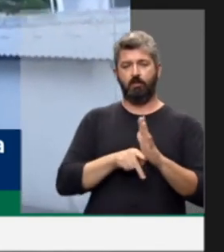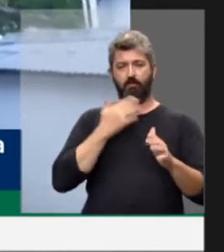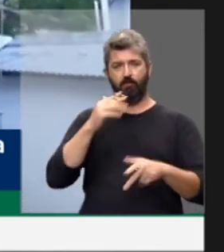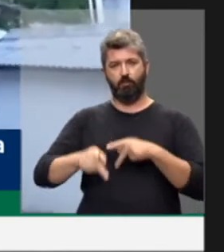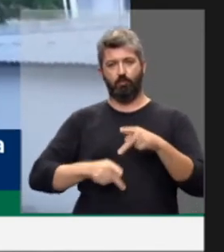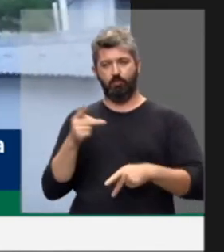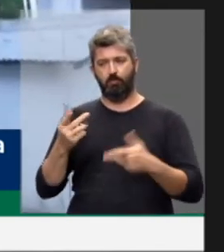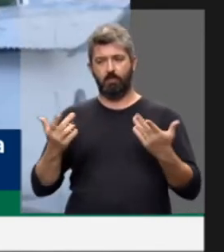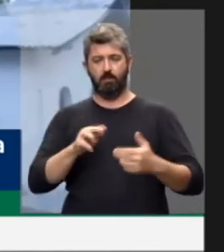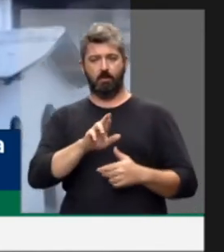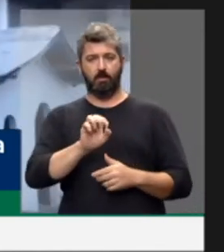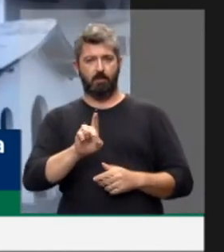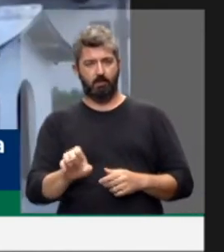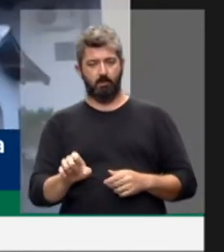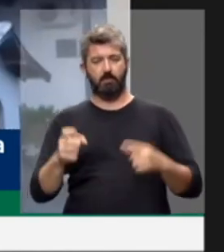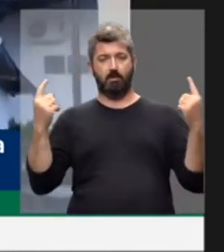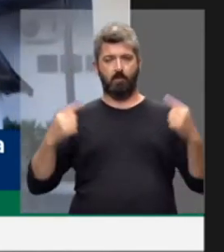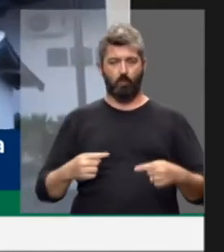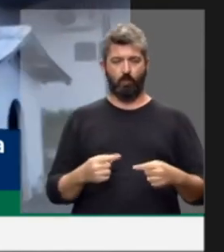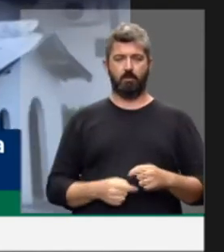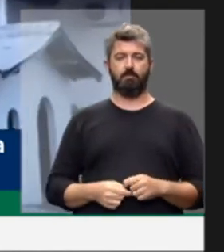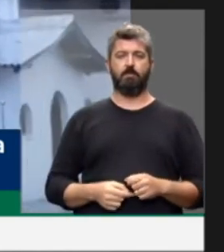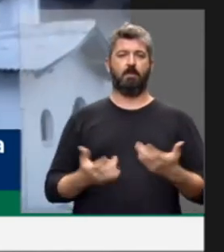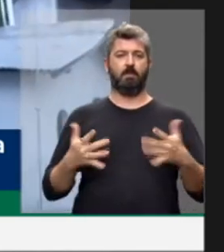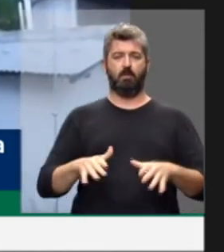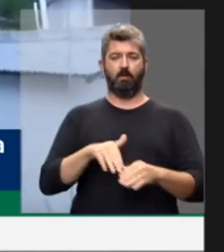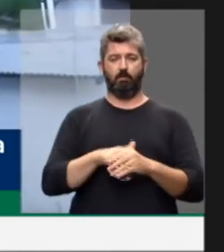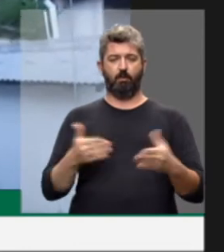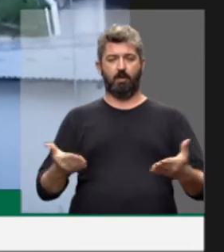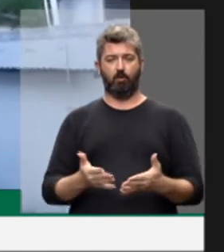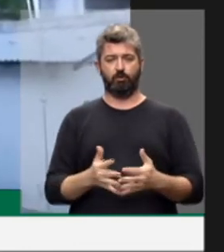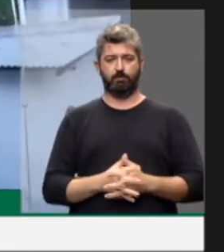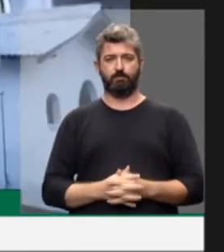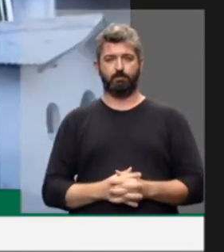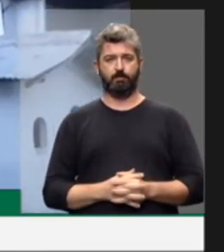CONSTITUIÇÃO FEDERAL TAMBÉM GARANTE ESSE BEM COMUM DE TODOS DA POPULAÇÃO BRASILEIRA. ENTÃO A REDE É